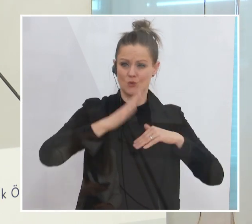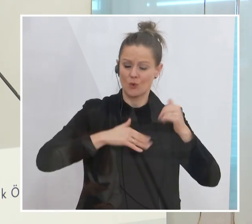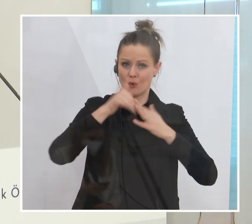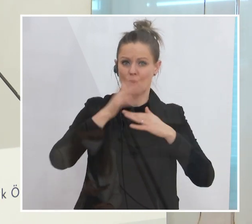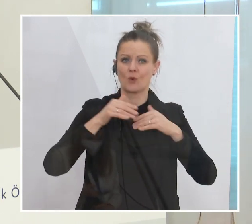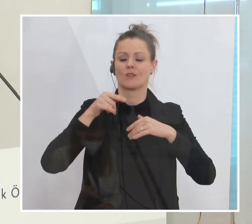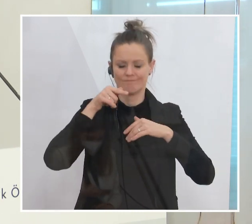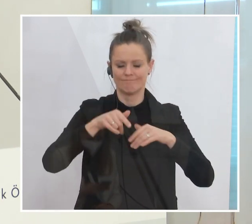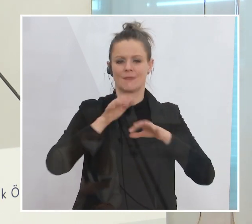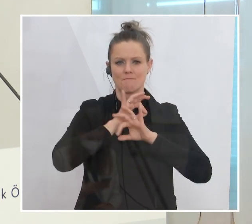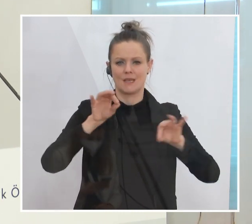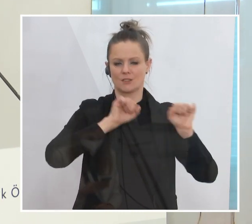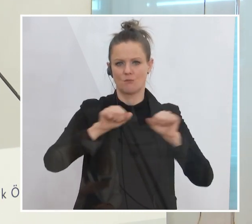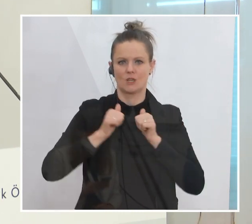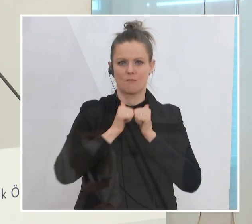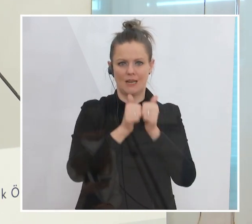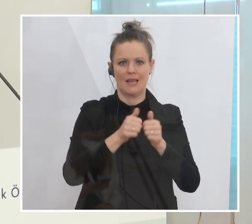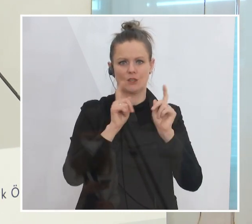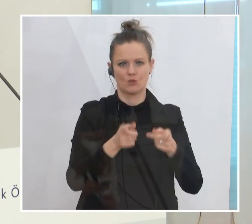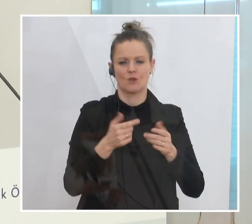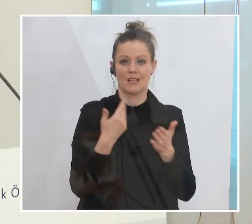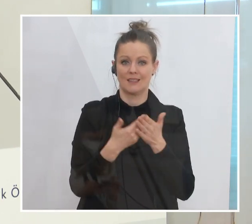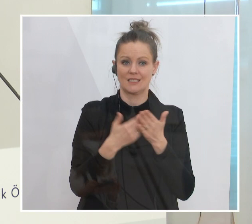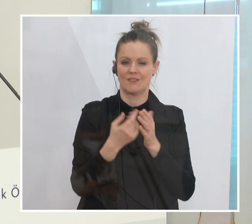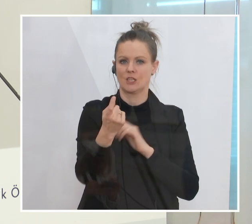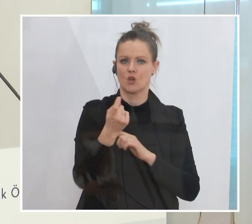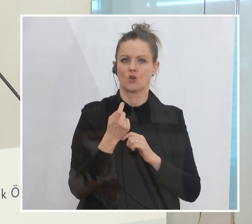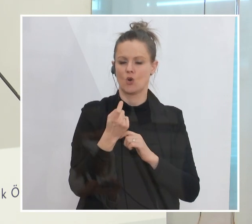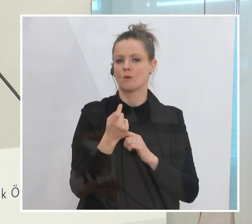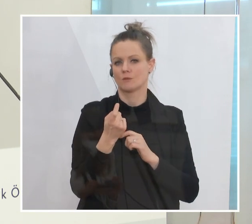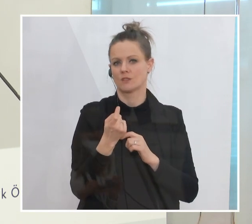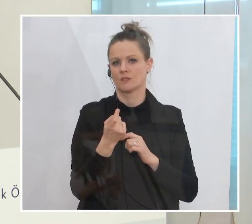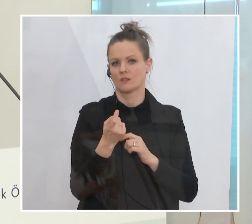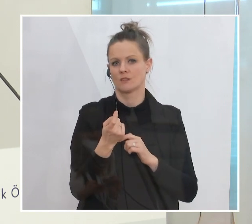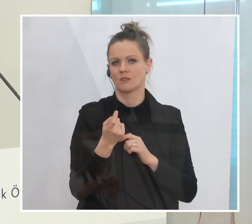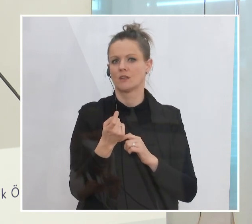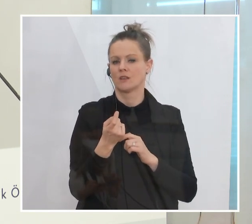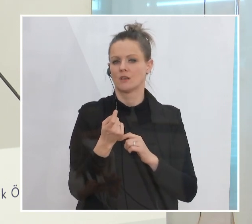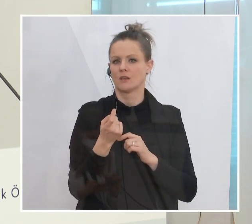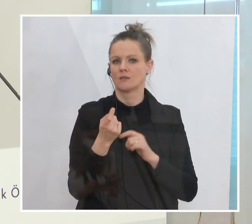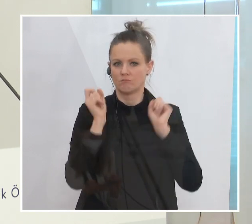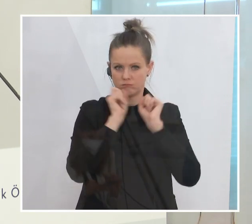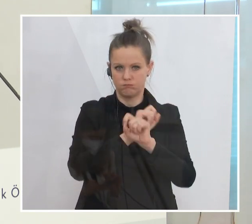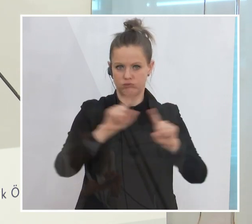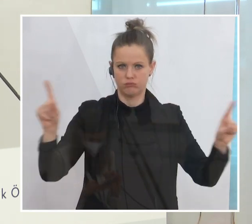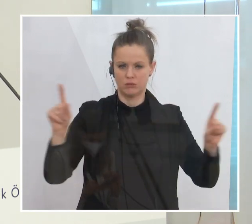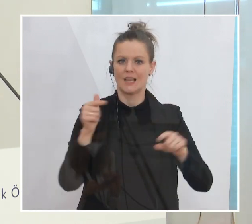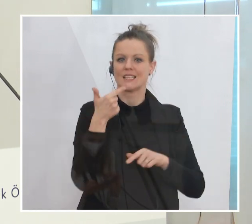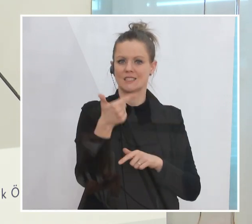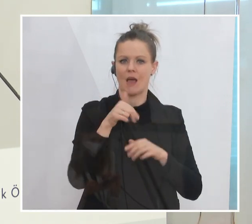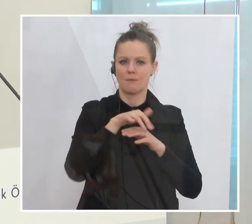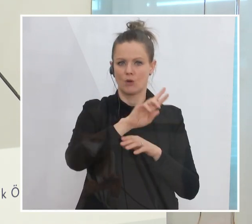zu begleiten. Es wird daher einen breit angelegten Call mit einem Volumen von 2 Millionen € geben zur